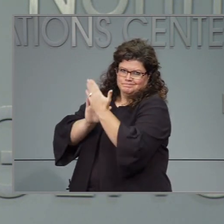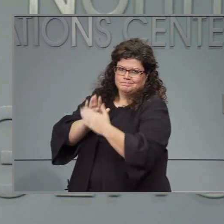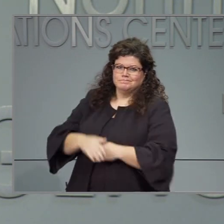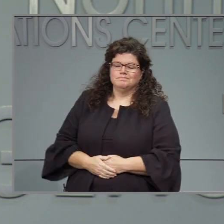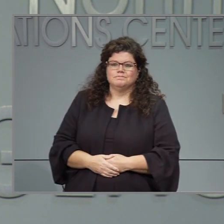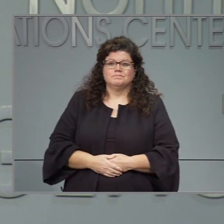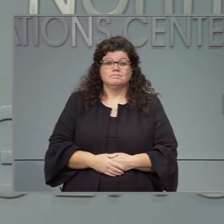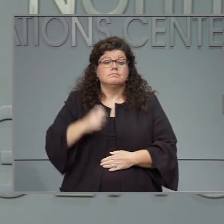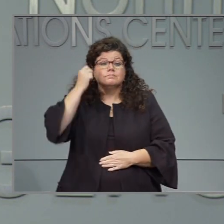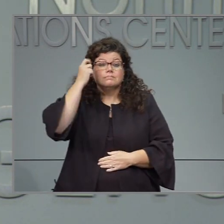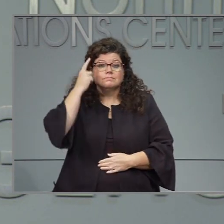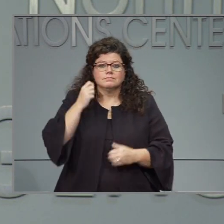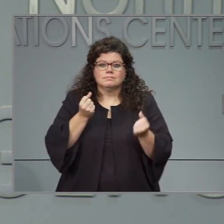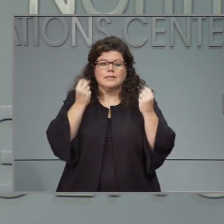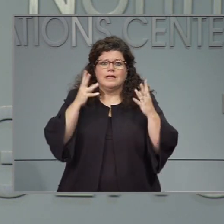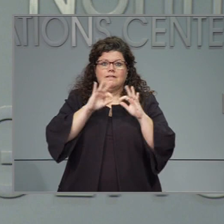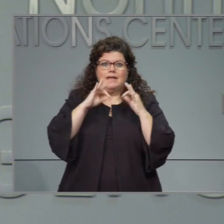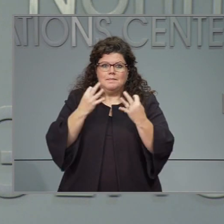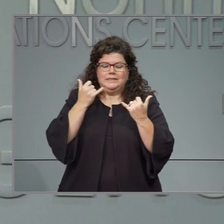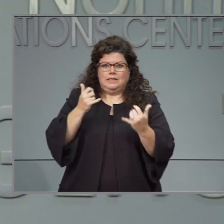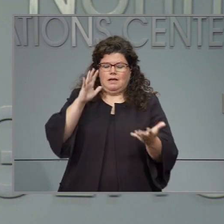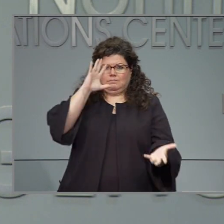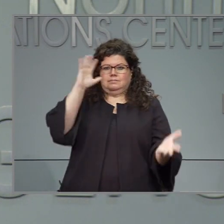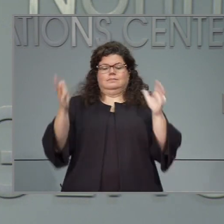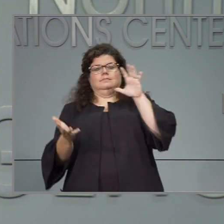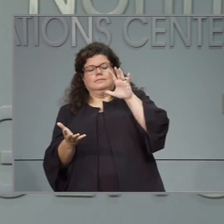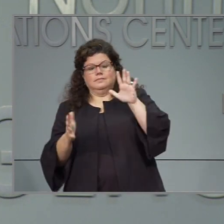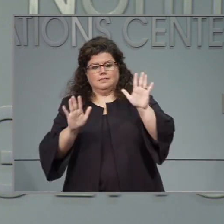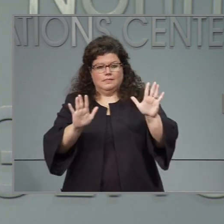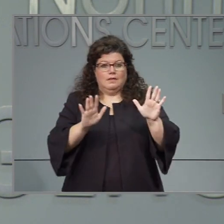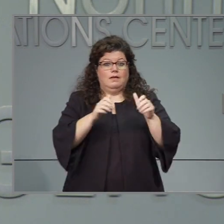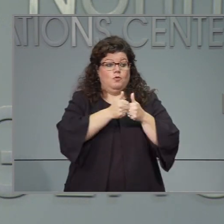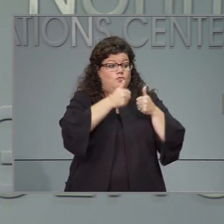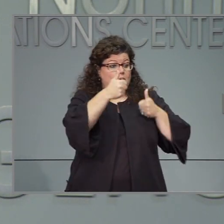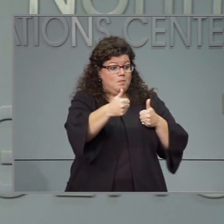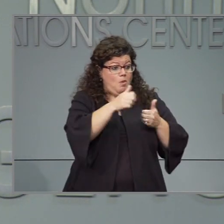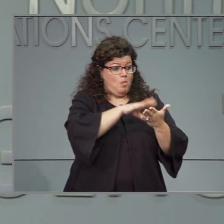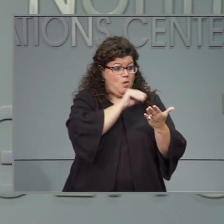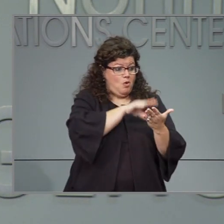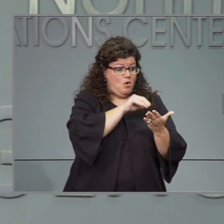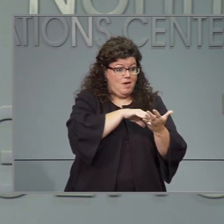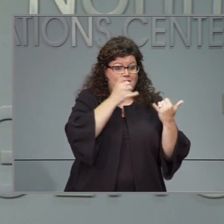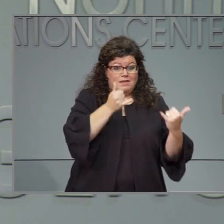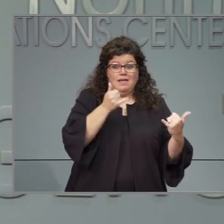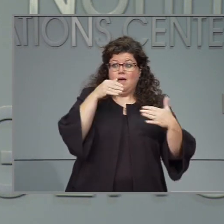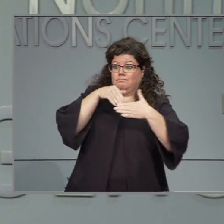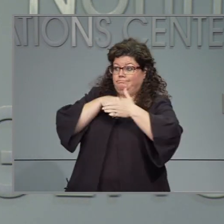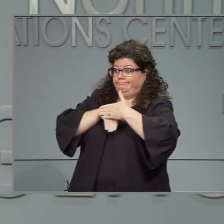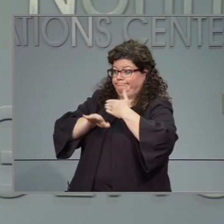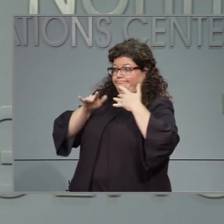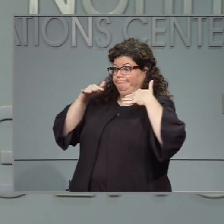Este mes será un gran cambio para muchas familias que regresan a las escuelas, ya que van a abrir